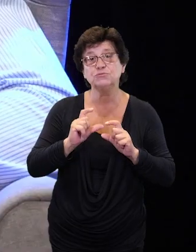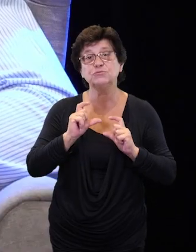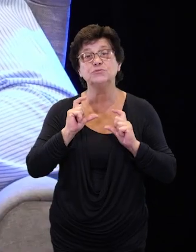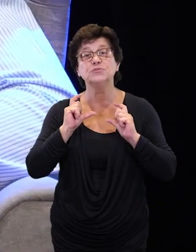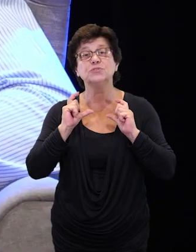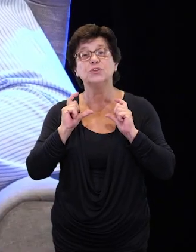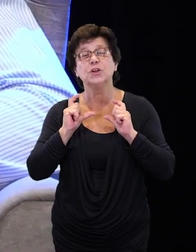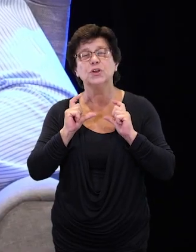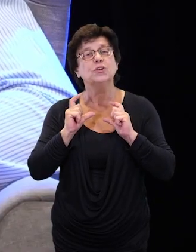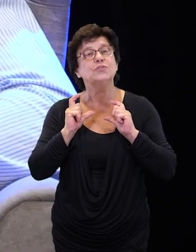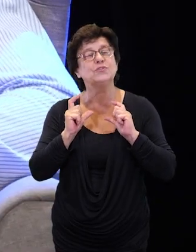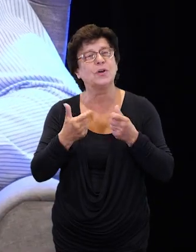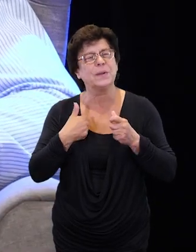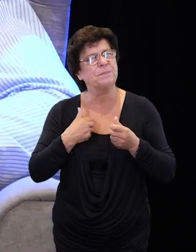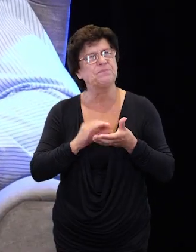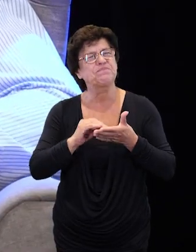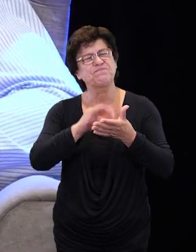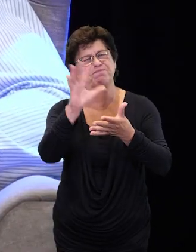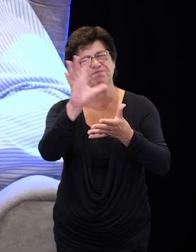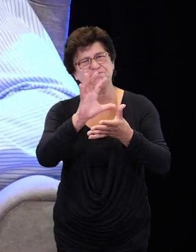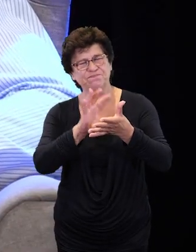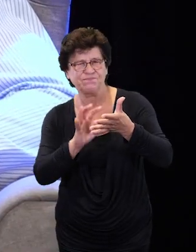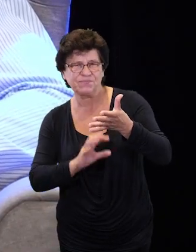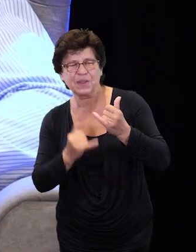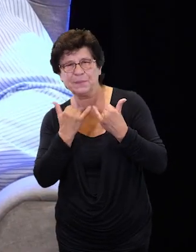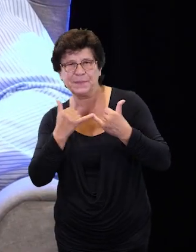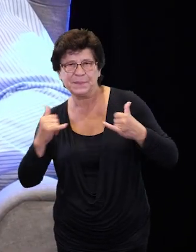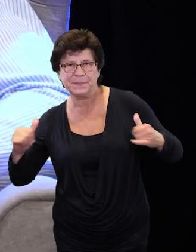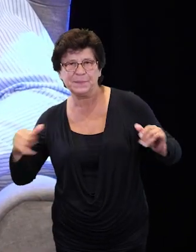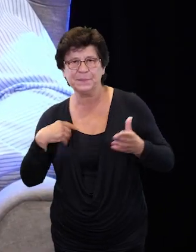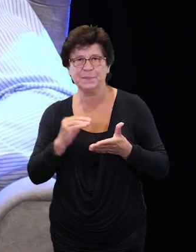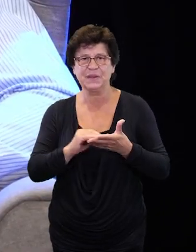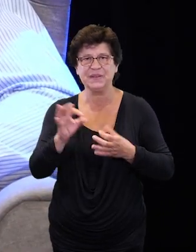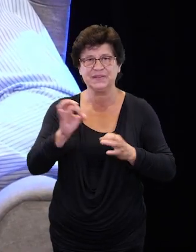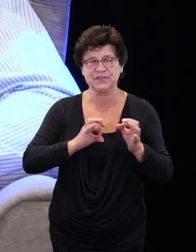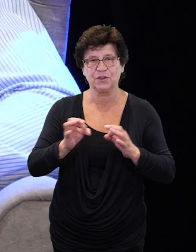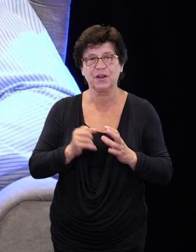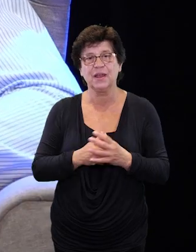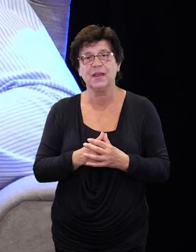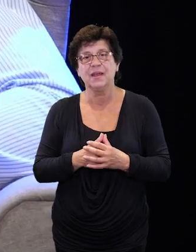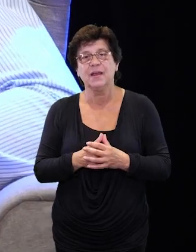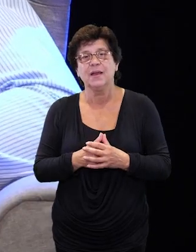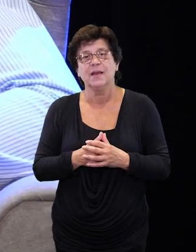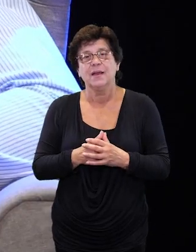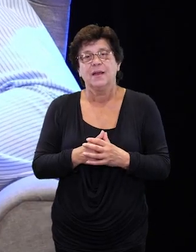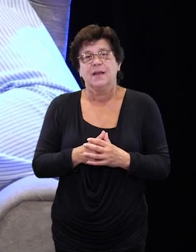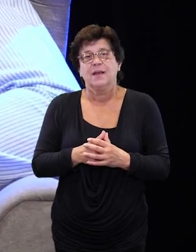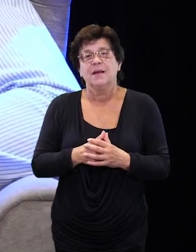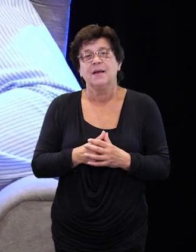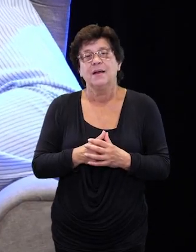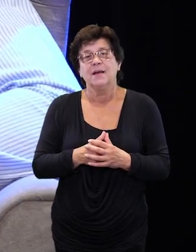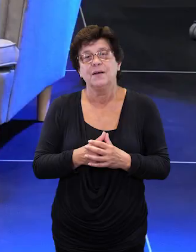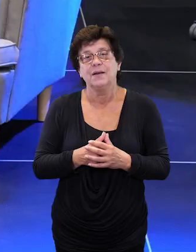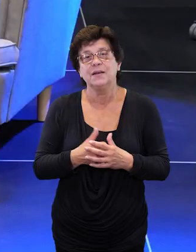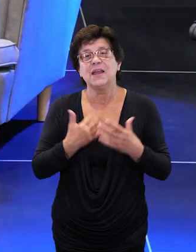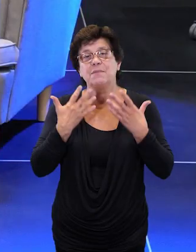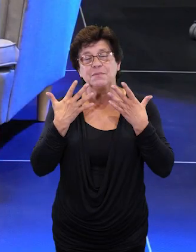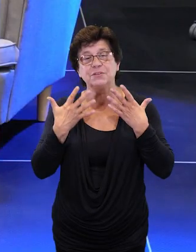Publikacji? Znaczy ma pani na myśli fabuły różne? Tak. - W sensie historie? Tu też chciałam nawiązać do filmów, bo, drodzy państwo,